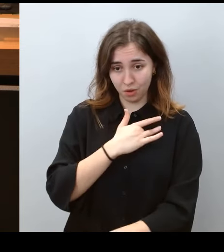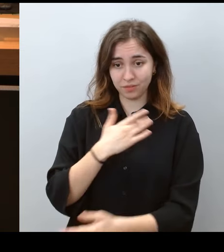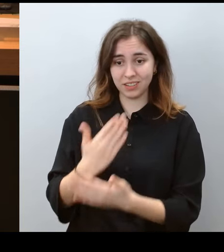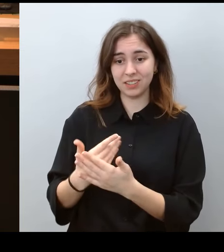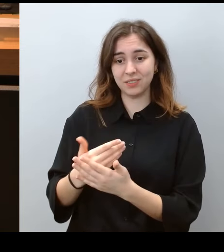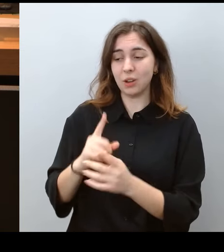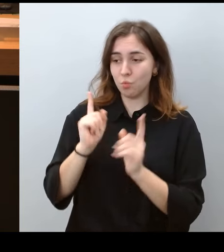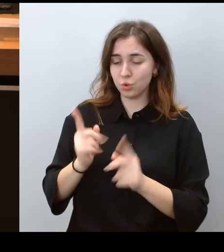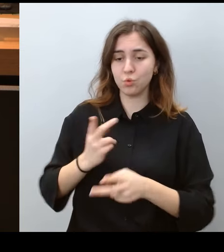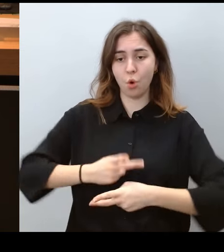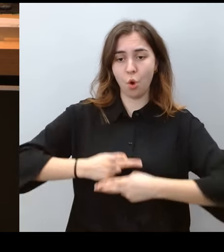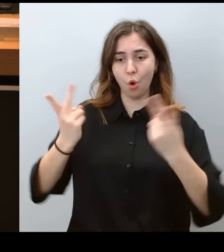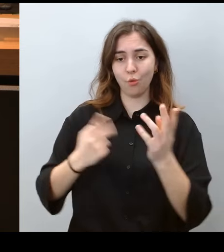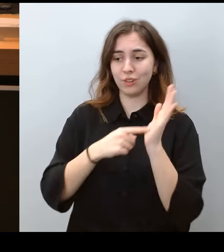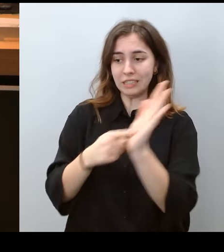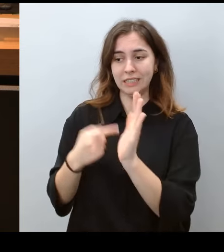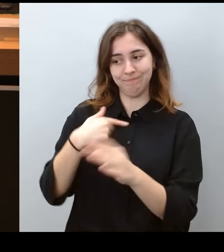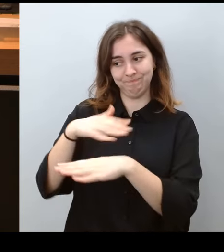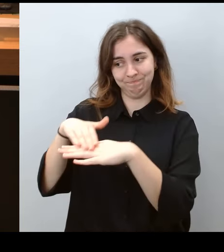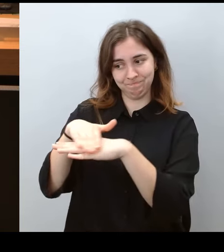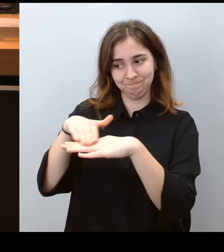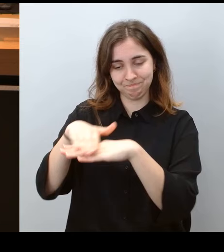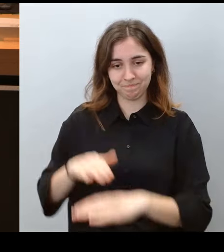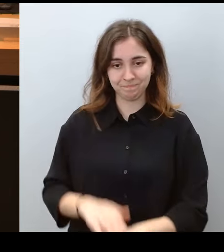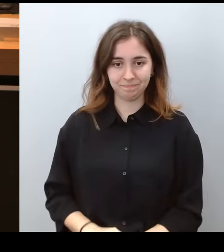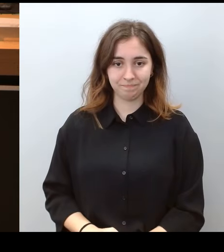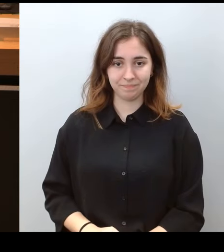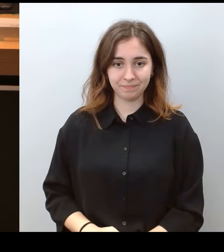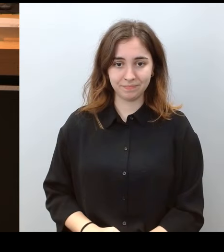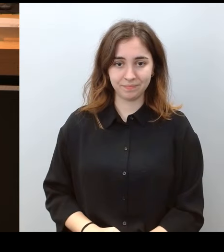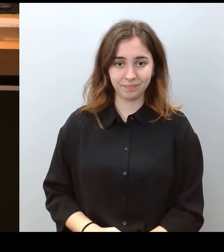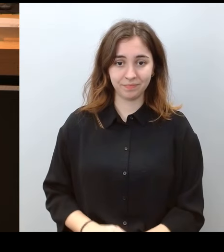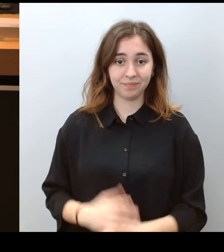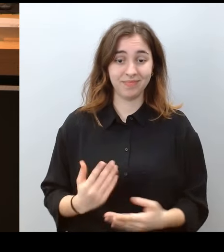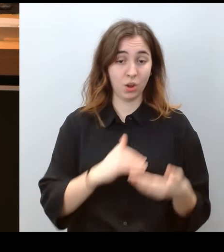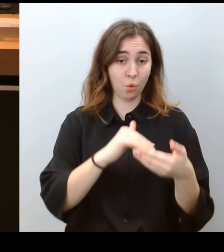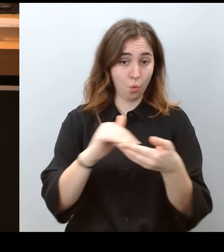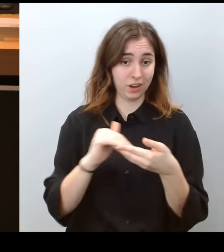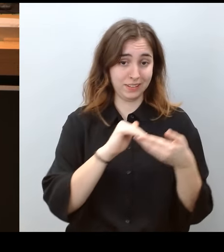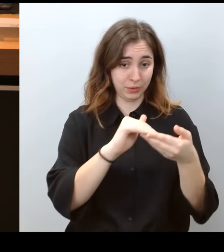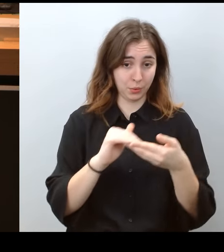Die Koalition wird sich zeitnah abschließend zusammensetzen, um eine